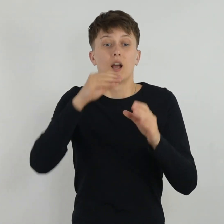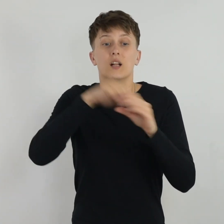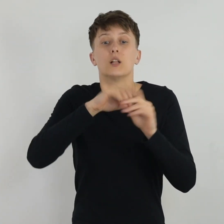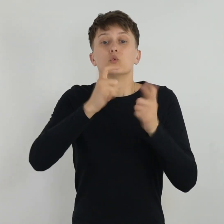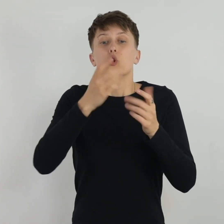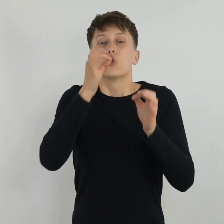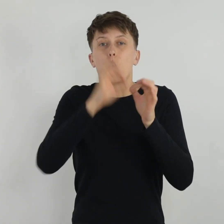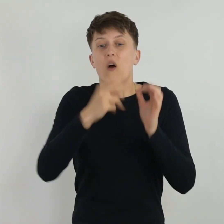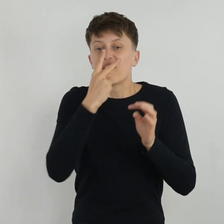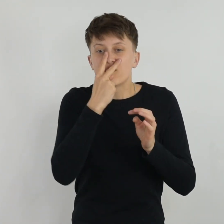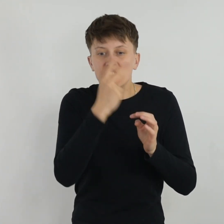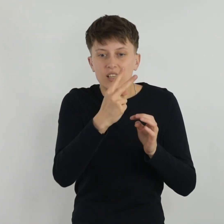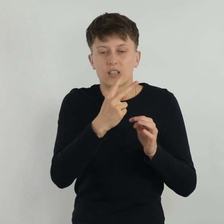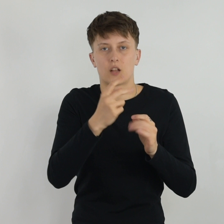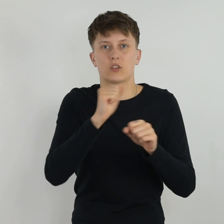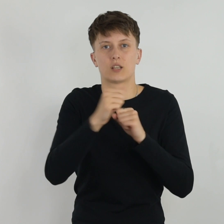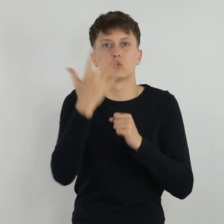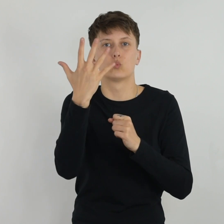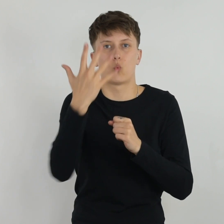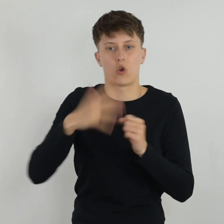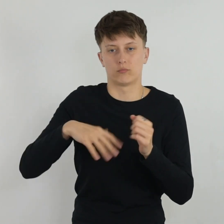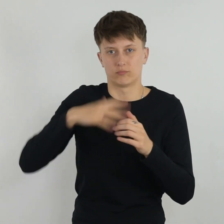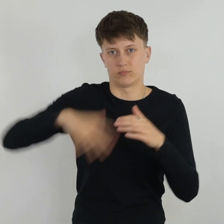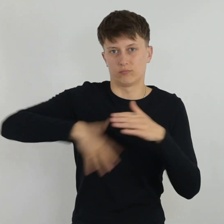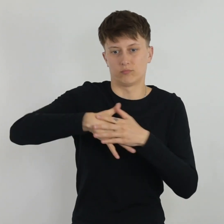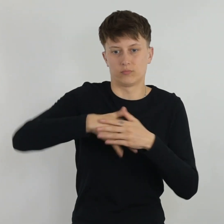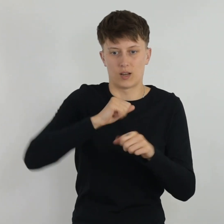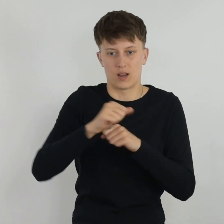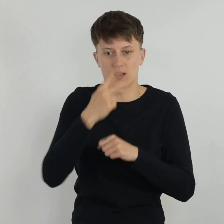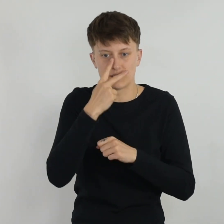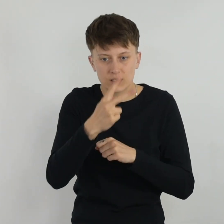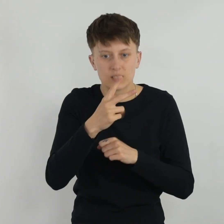Szczególnie widoczna jest dłoń